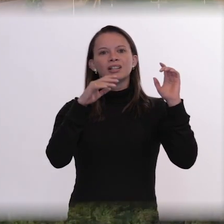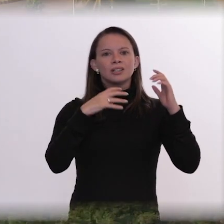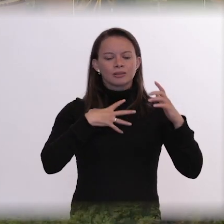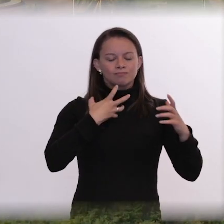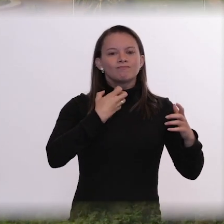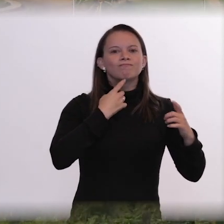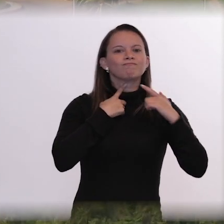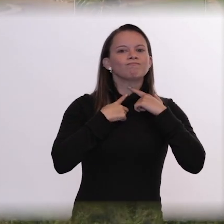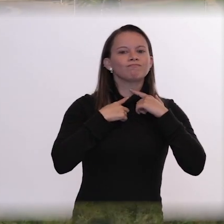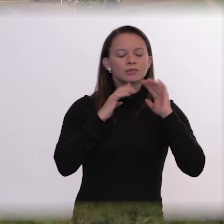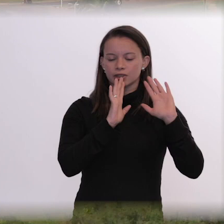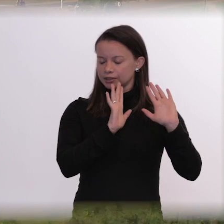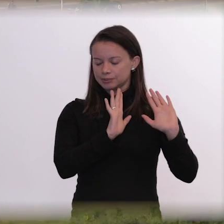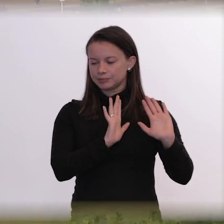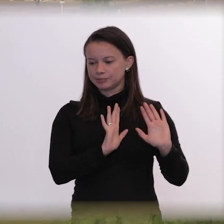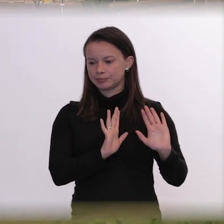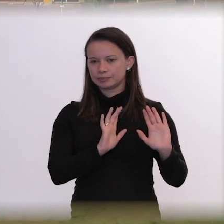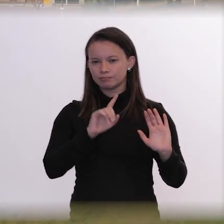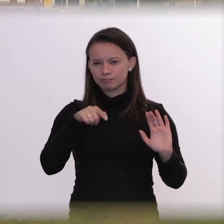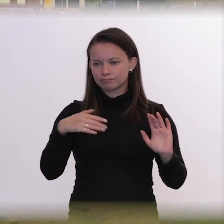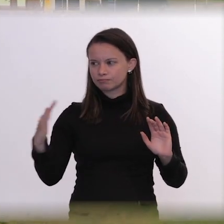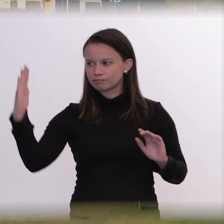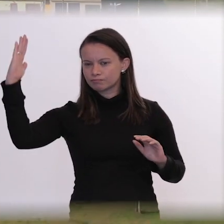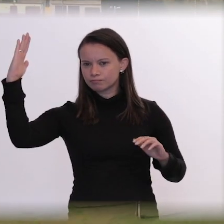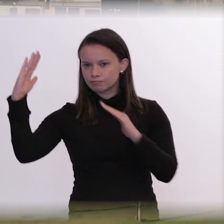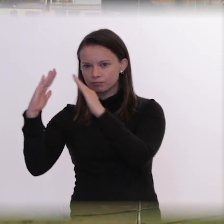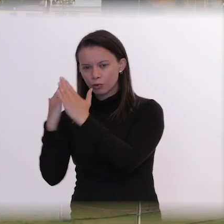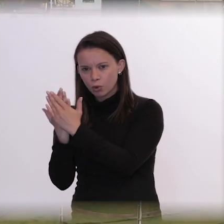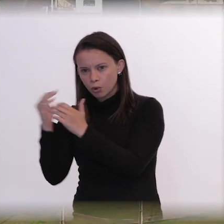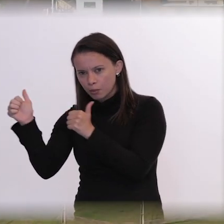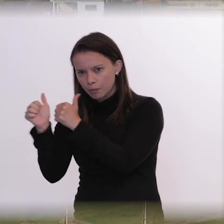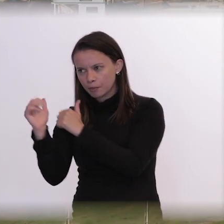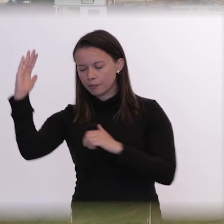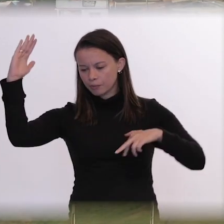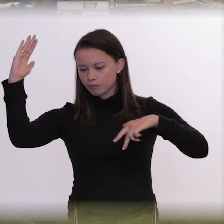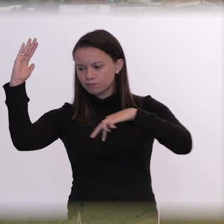E aí ele foi pra uma outra torre, que ficava na escola onde ele estudava. E aí,